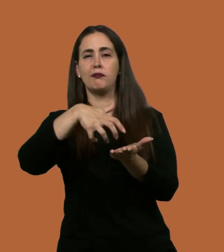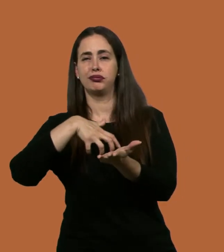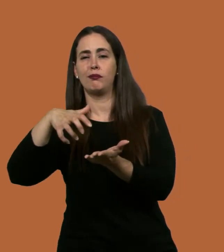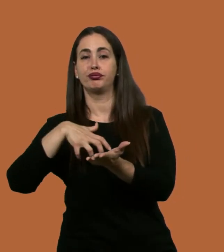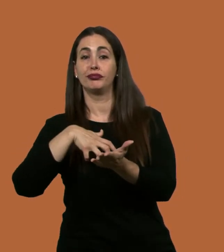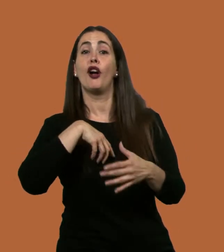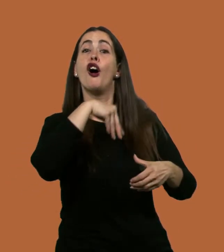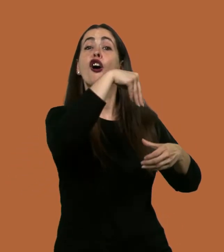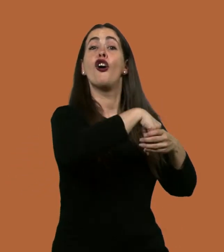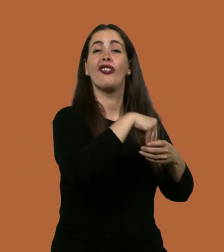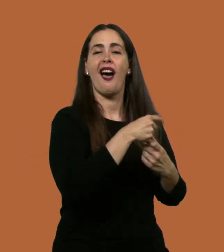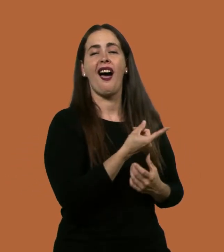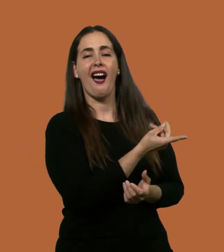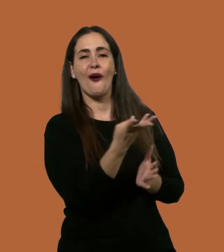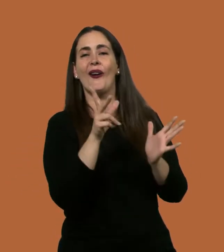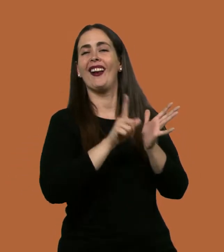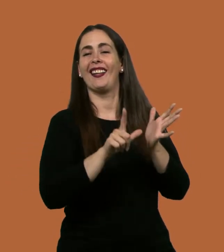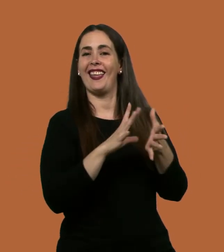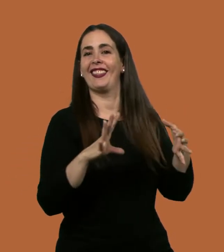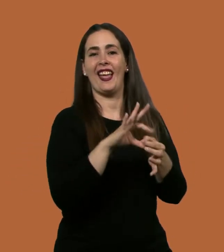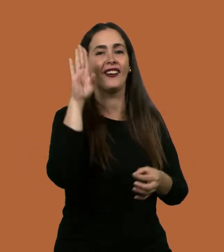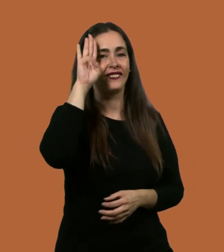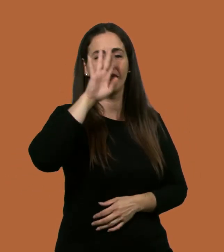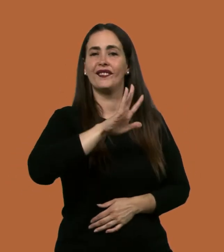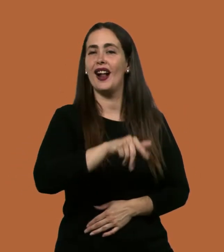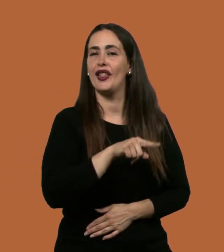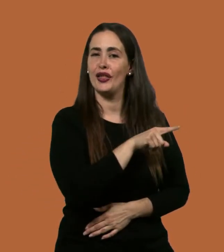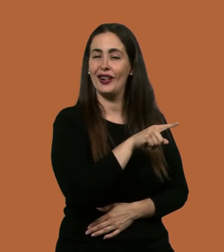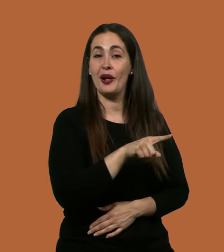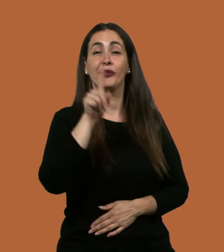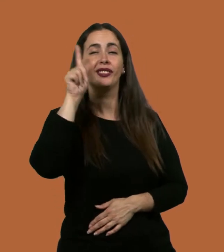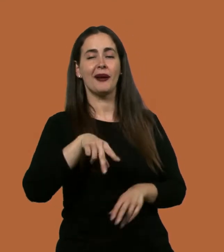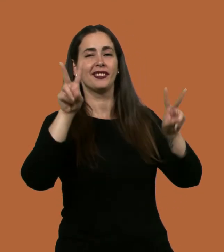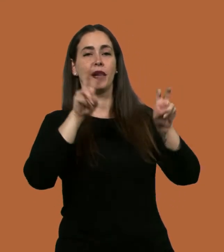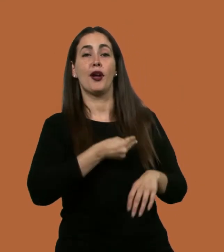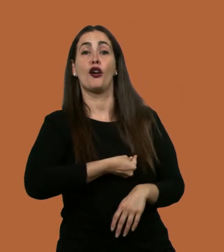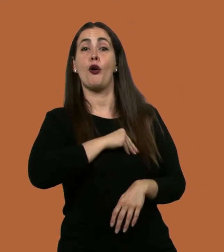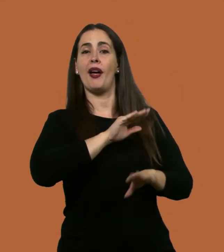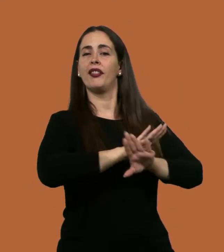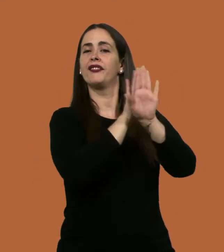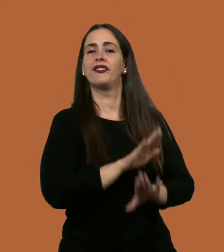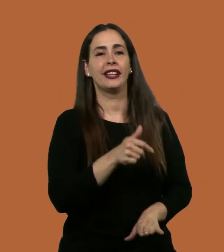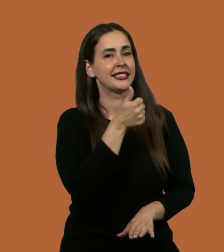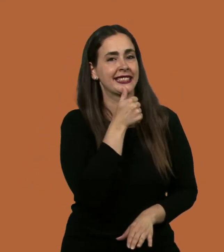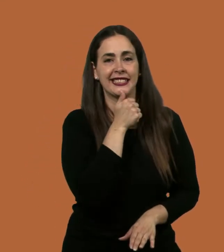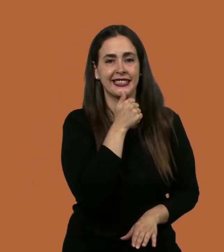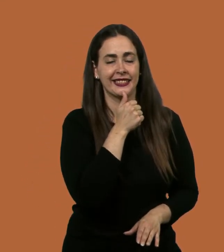que també és objecte d’un romanç inacabat: